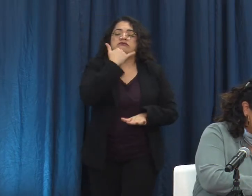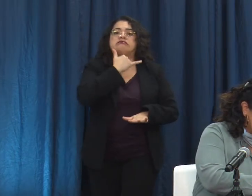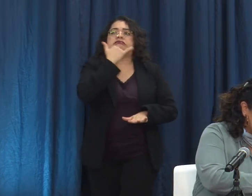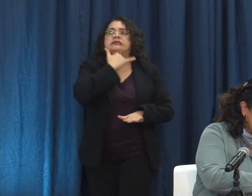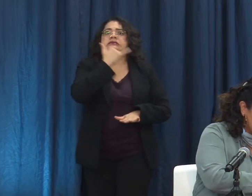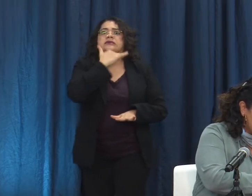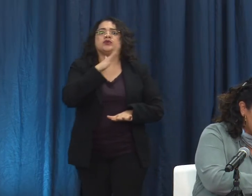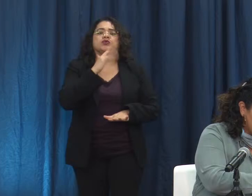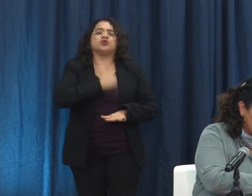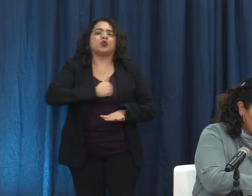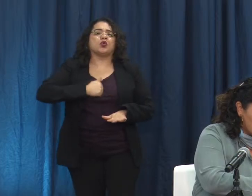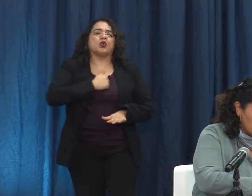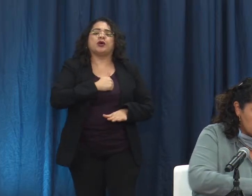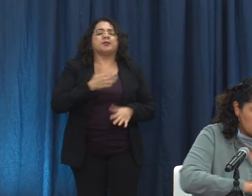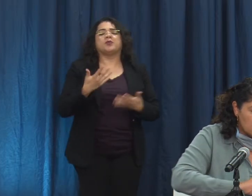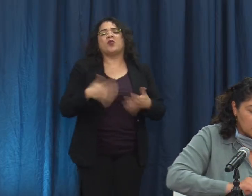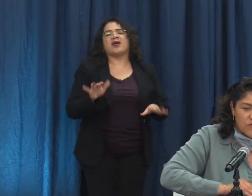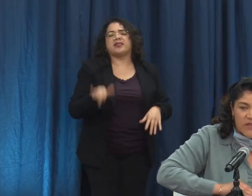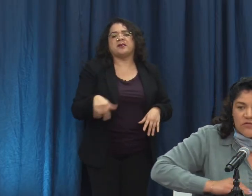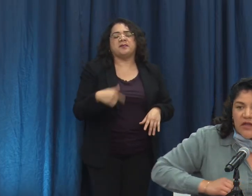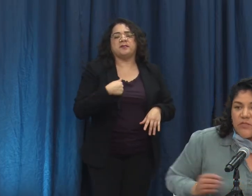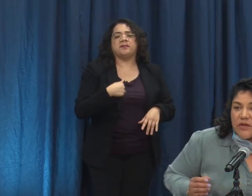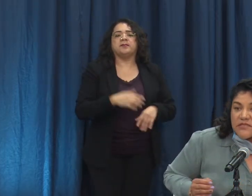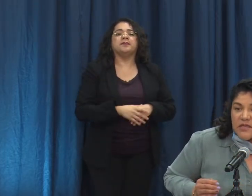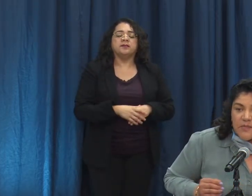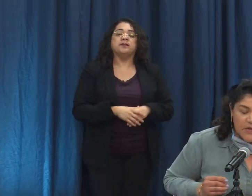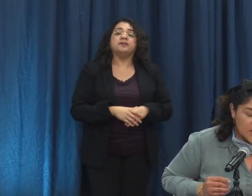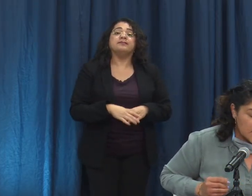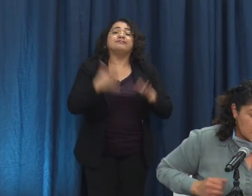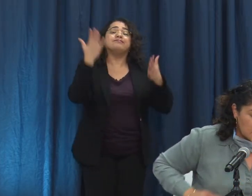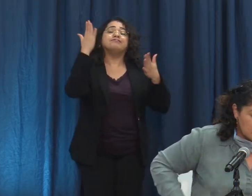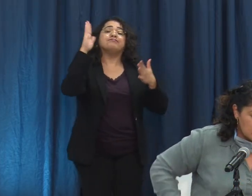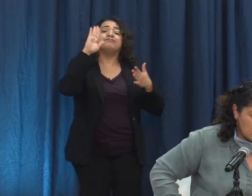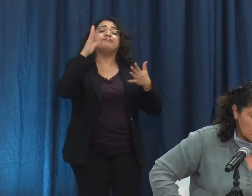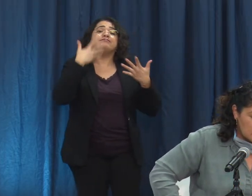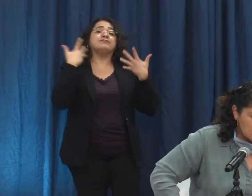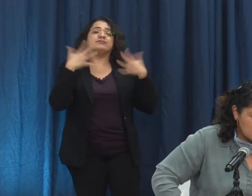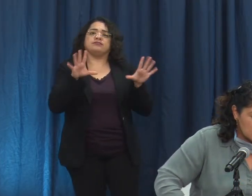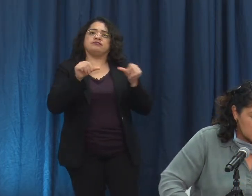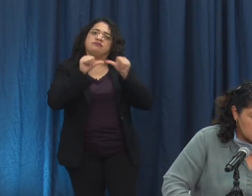por favore recuerden que esto no valor are para siempre este las restrictions